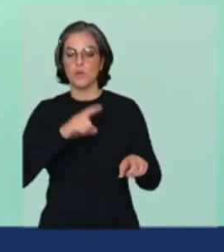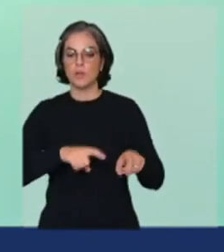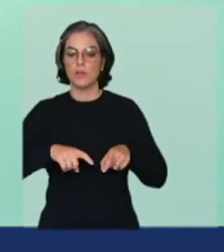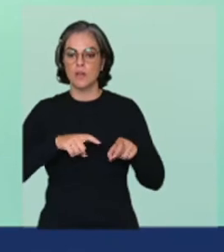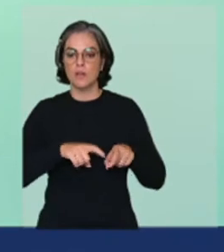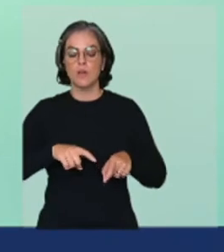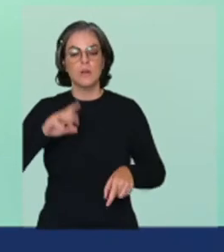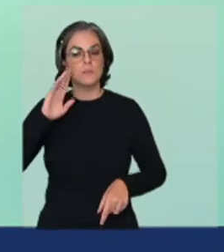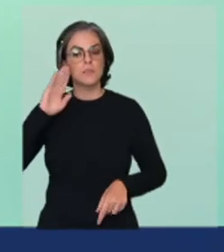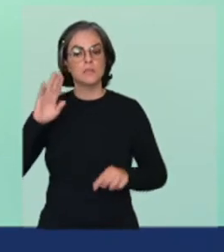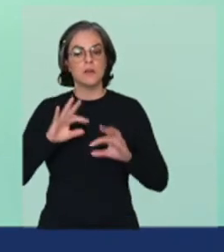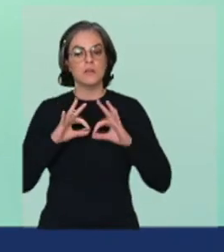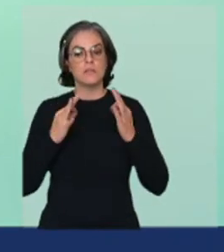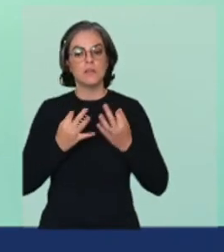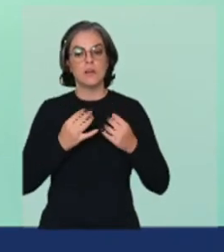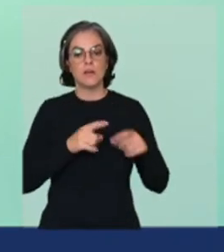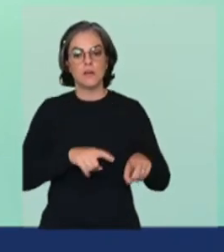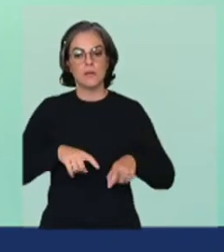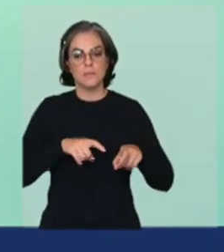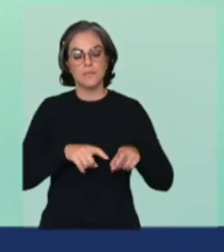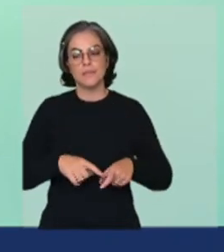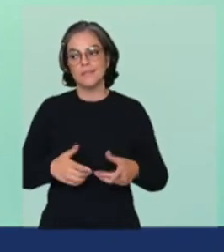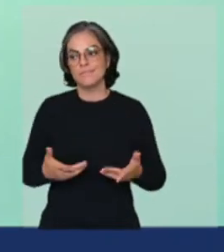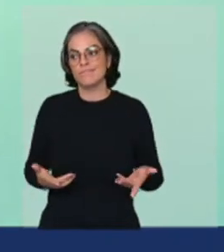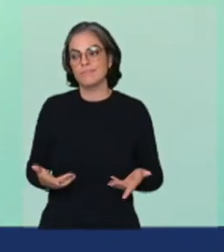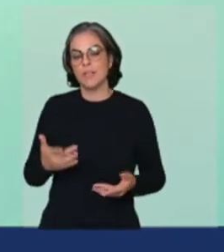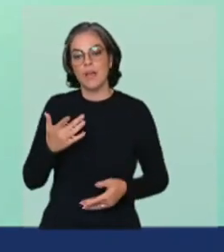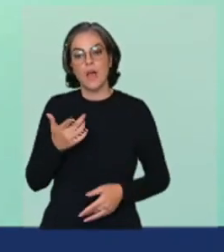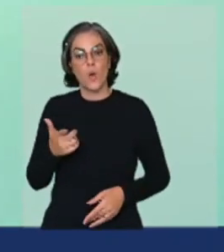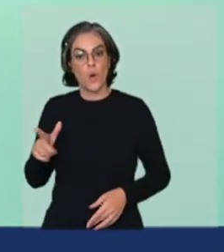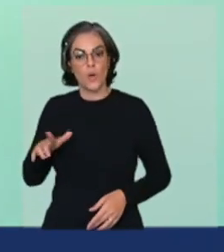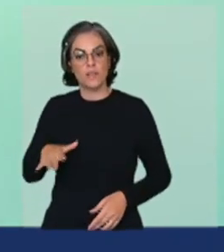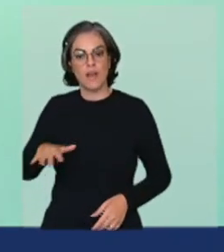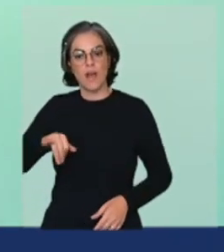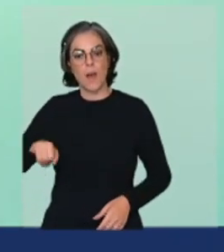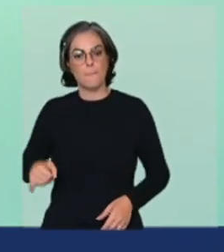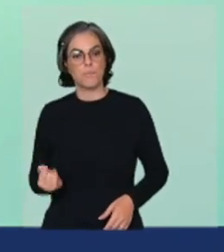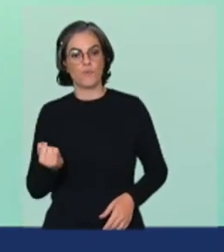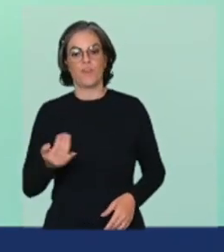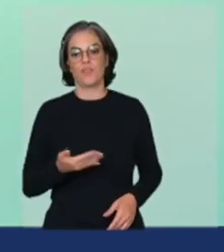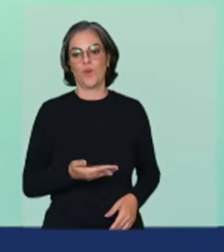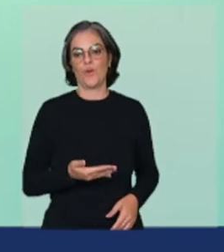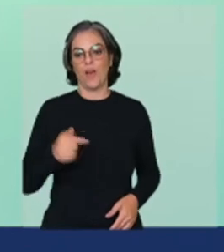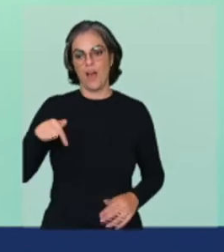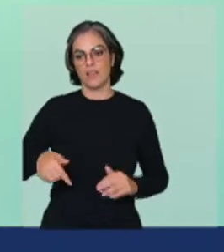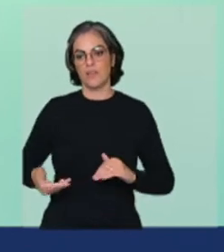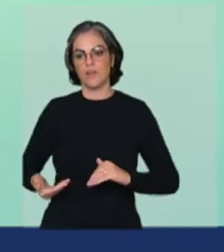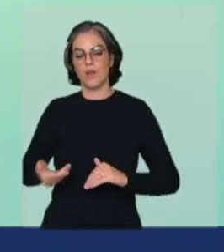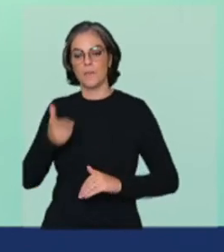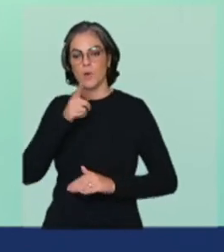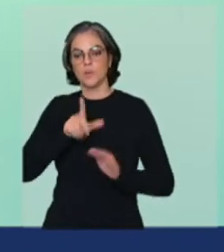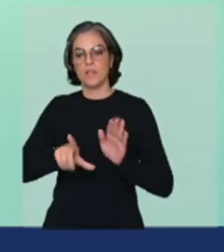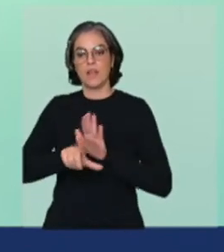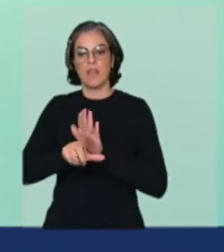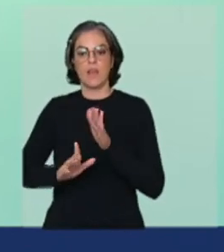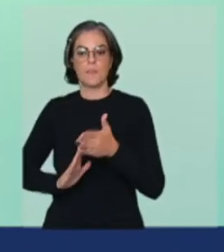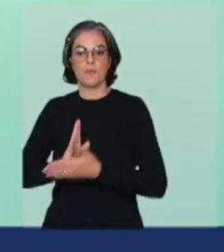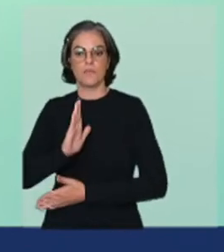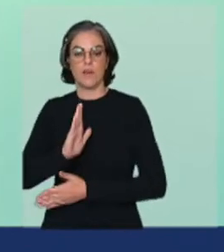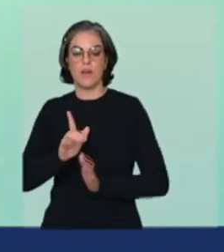AGRICULTURA FAMILIAR, FOI USADO POR UM SETOR AQUI DO CONGRESSO, PARA APROVAR UMA LEI SINALIZANDO QUE O CRIME COMPENSA. COMO CANSAMOS DE